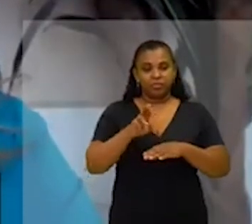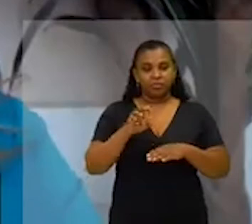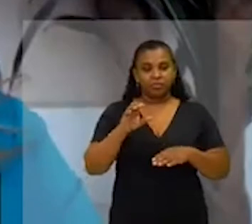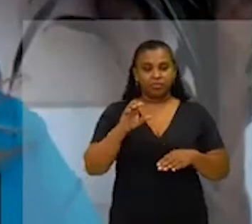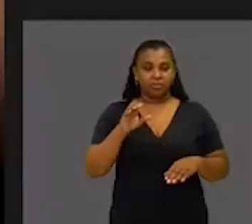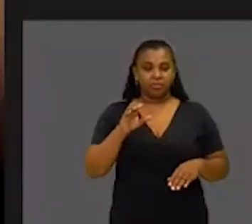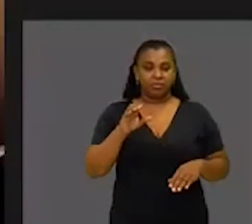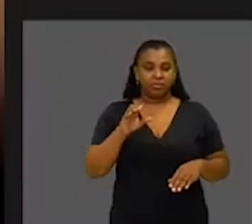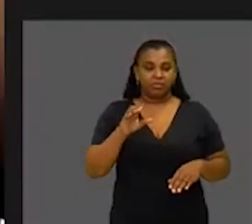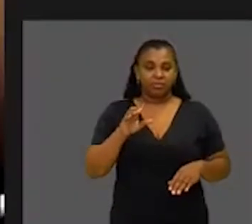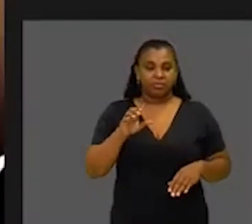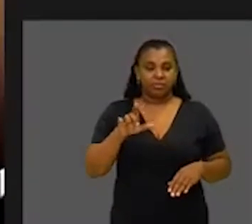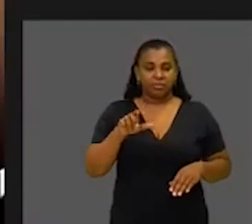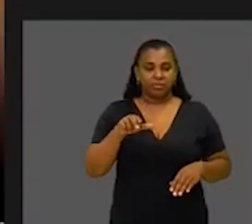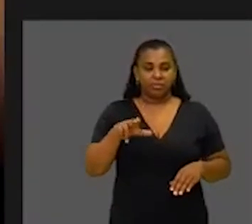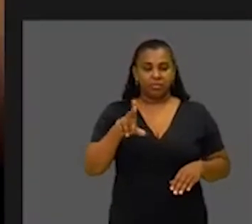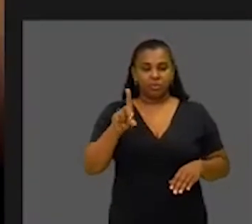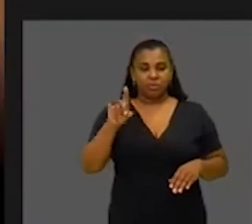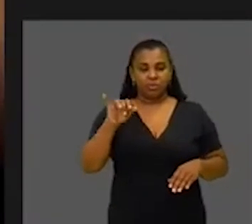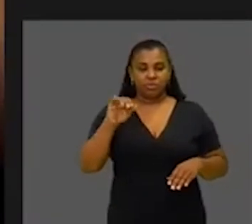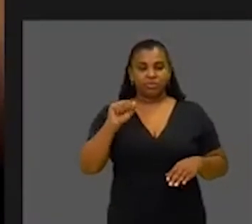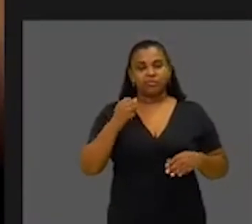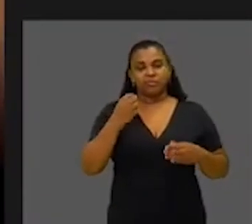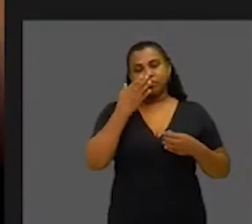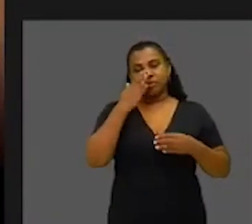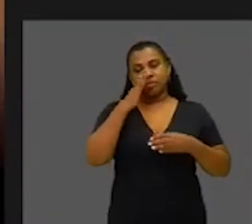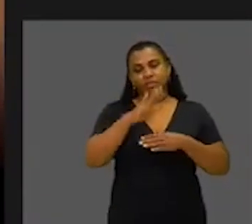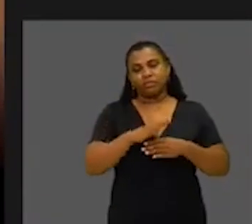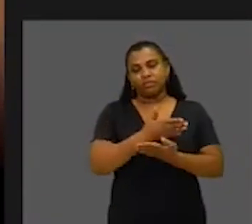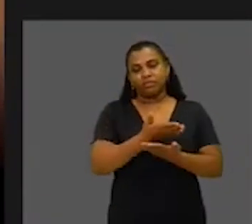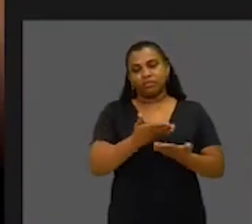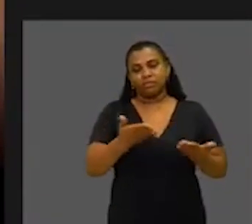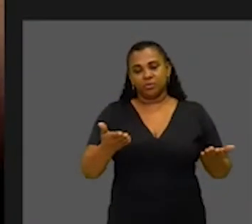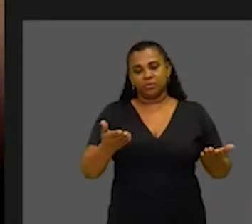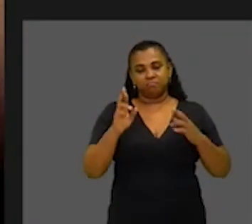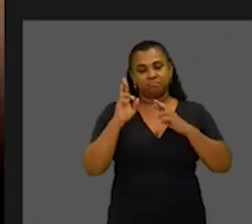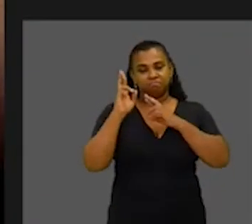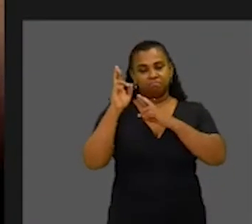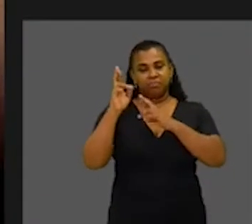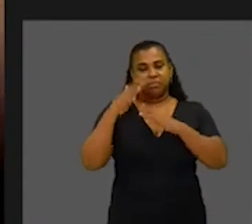o Olá muito boa tarde a todas EA todos eu espero que todos vocês estejam bem Com saúde